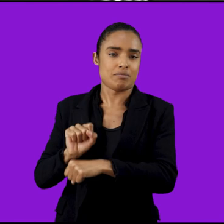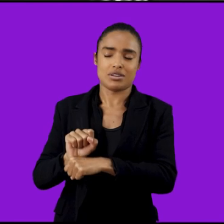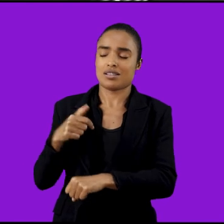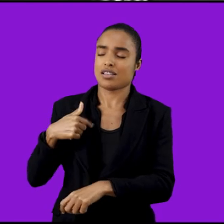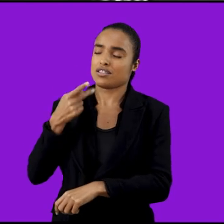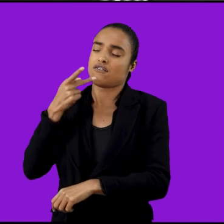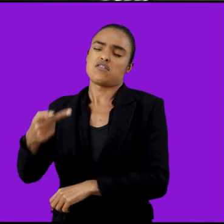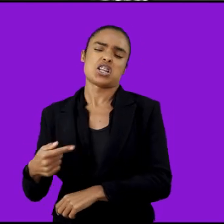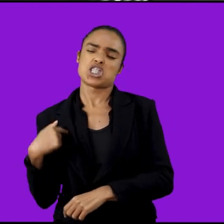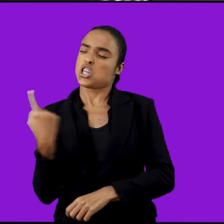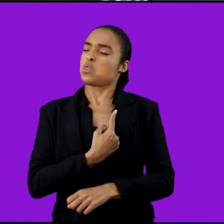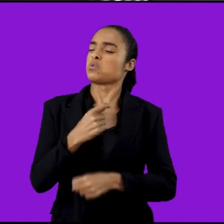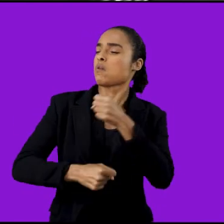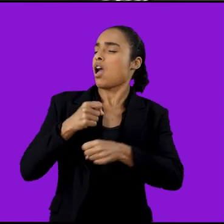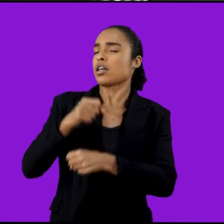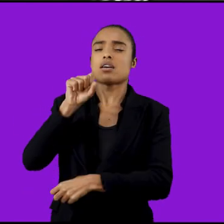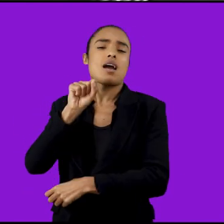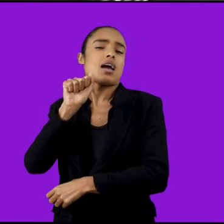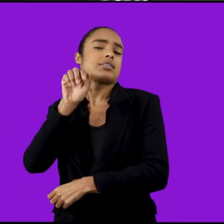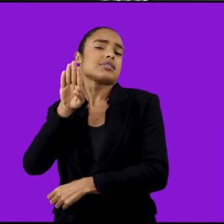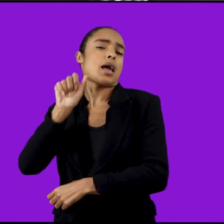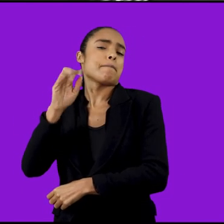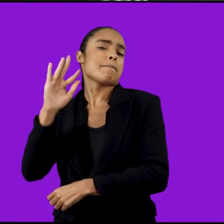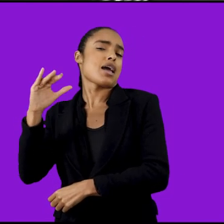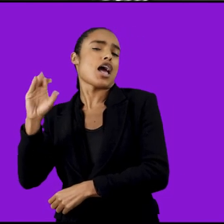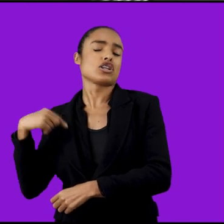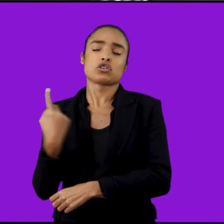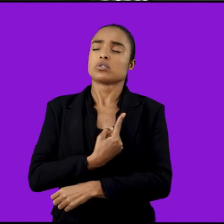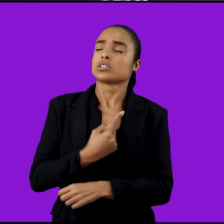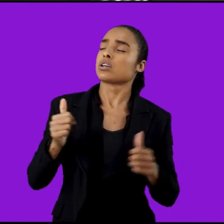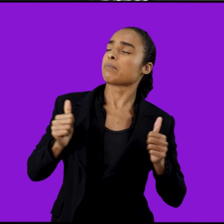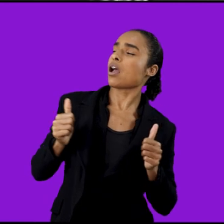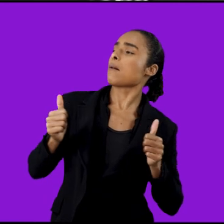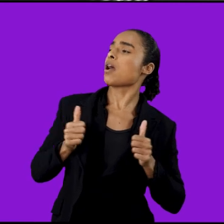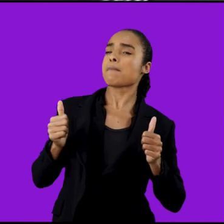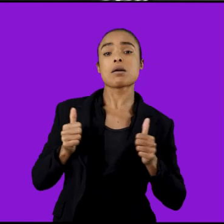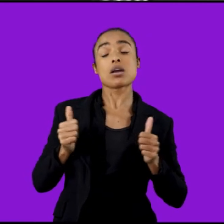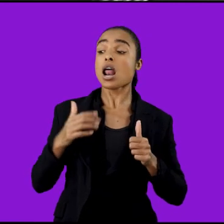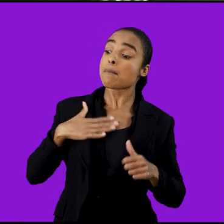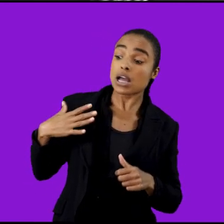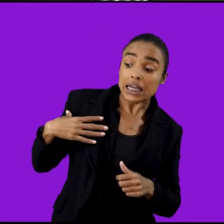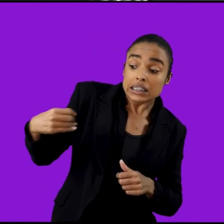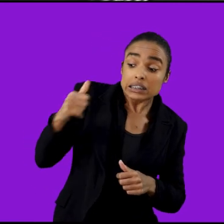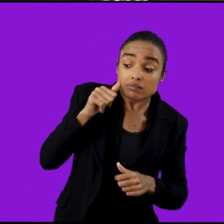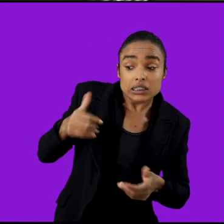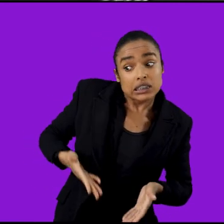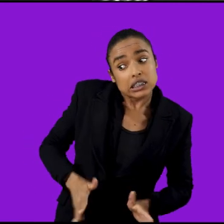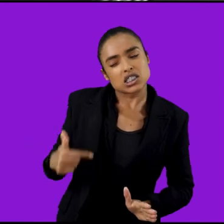Eu não tirei esse ano sabático até hoje Acho tão chique quando falam: “Vou tirar um sabático”. Mas é isso Eu falei pra ele assim ó: “Eu vou tirar